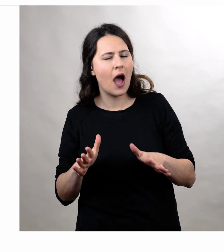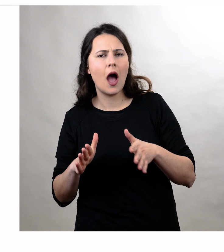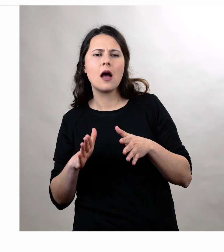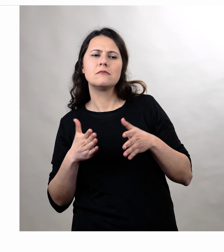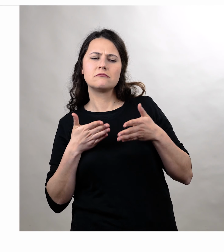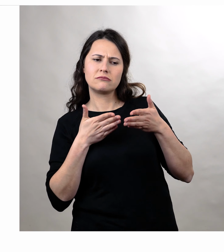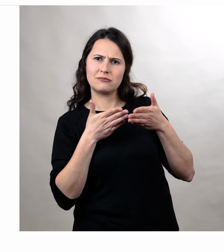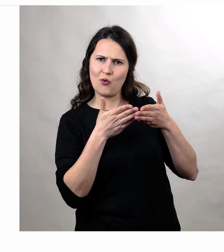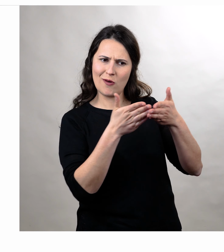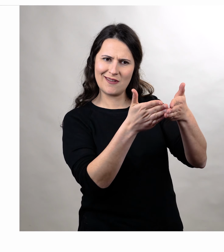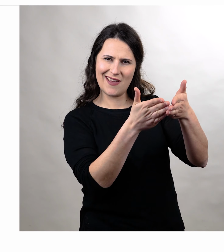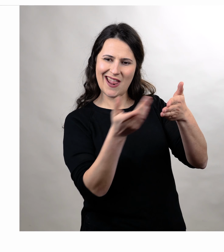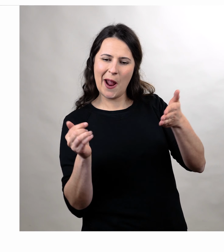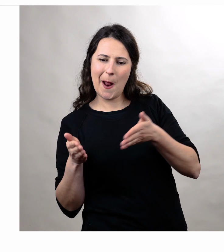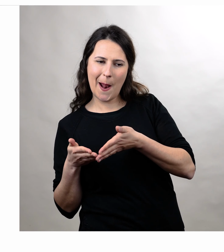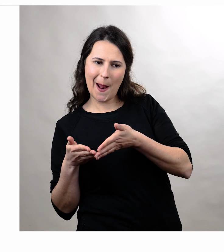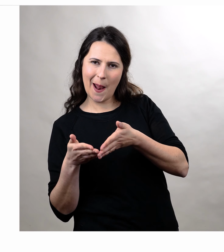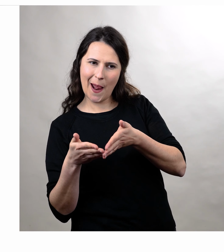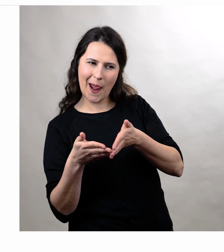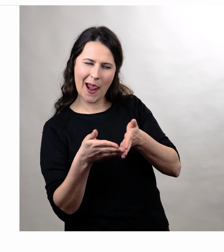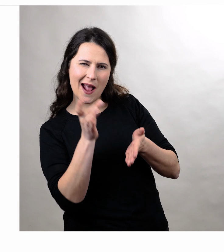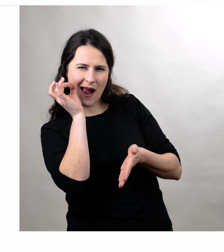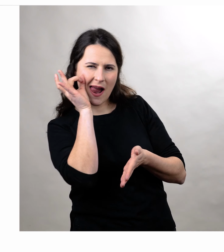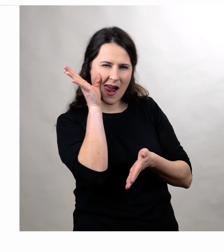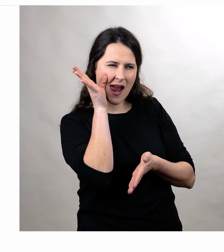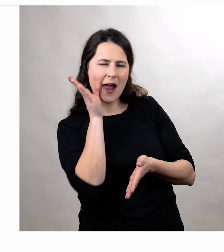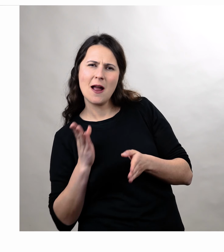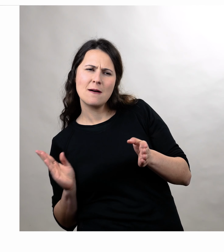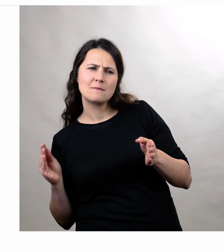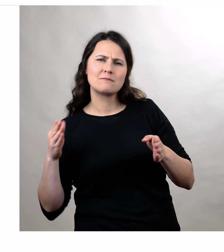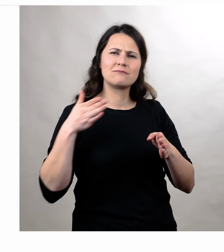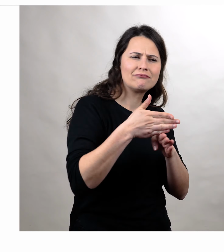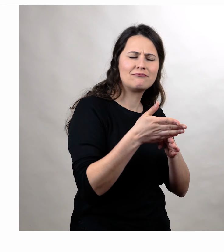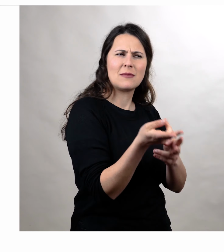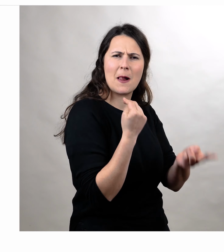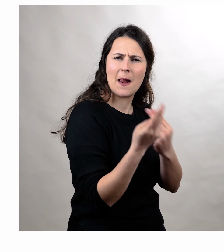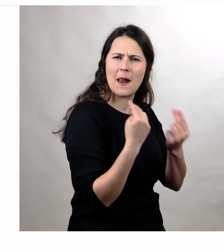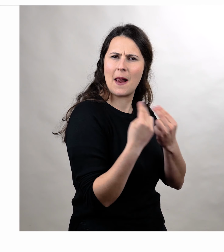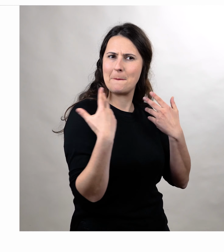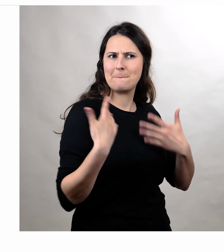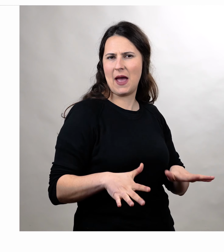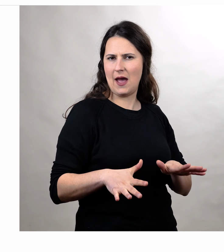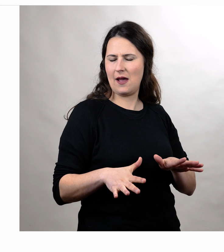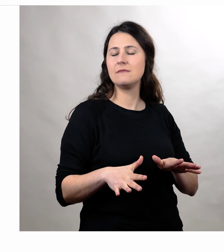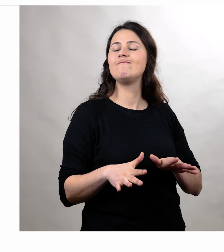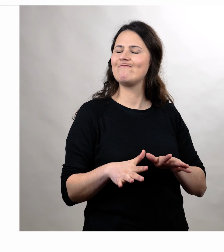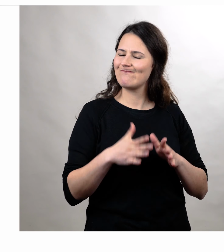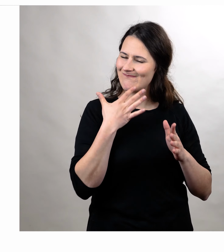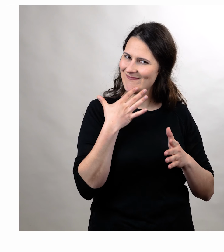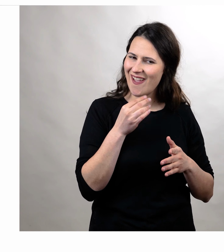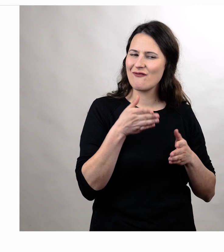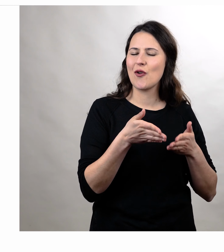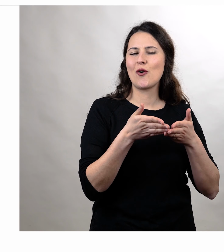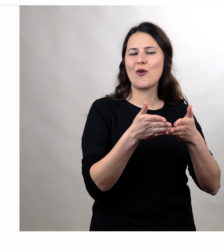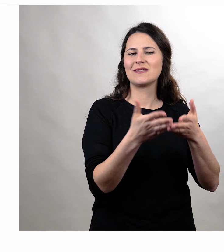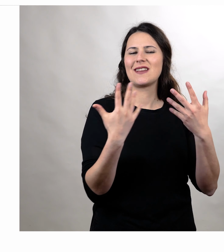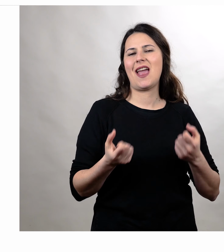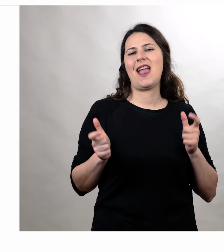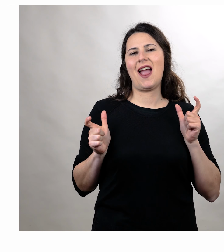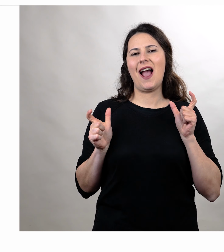Για αυτόν τον λόγο, τα κρουαζιερόπλοια εφαρμόζουν διάφορα μέτρα ασφαλείας.